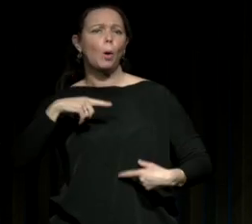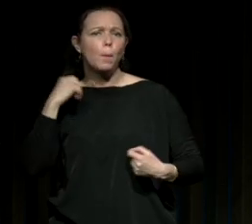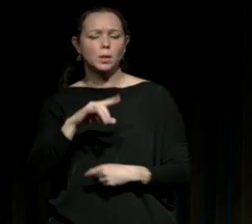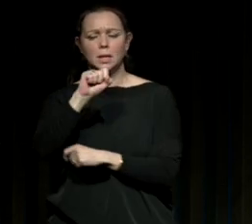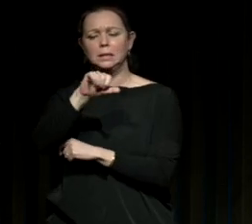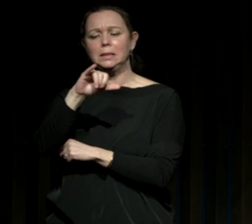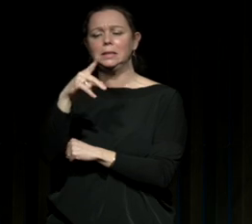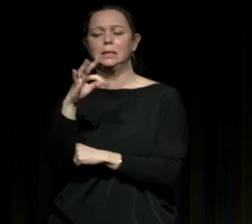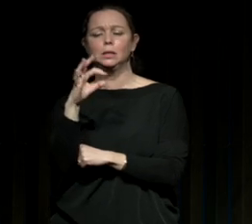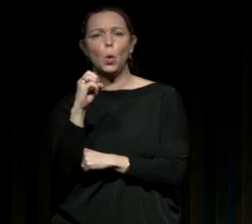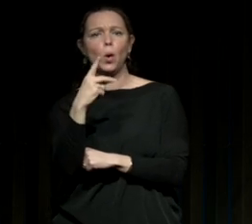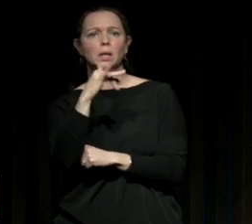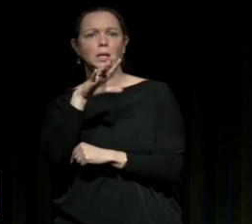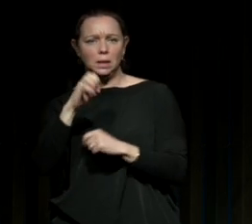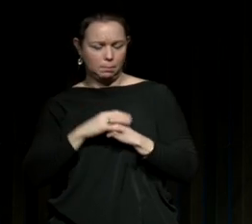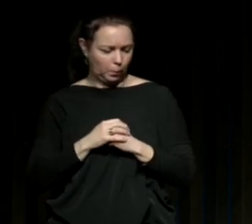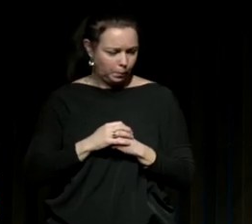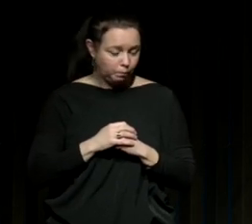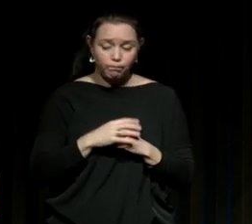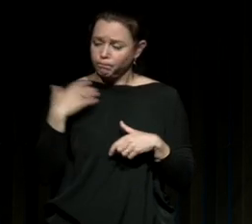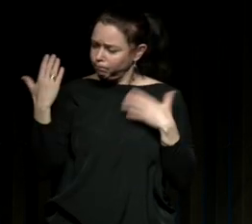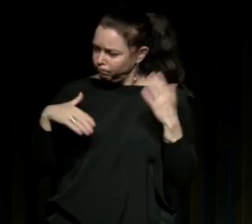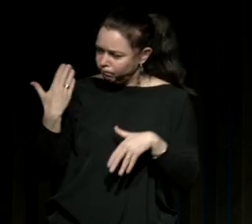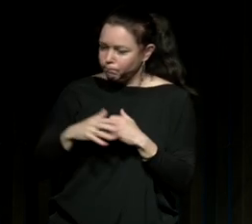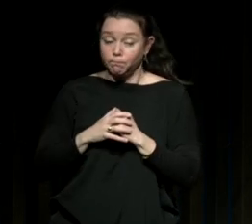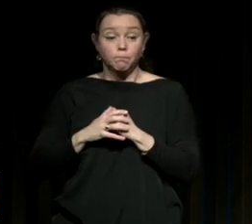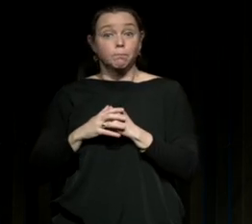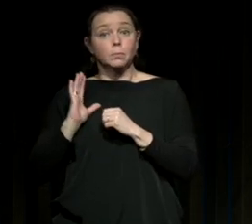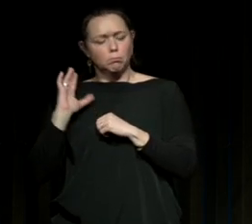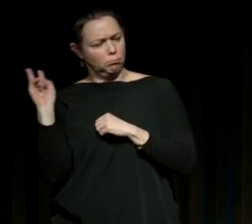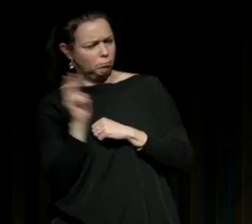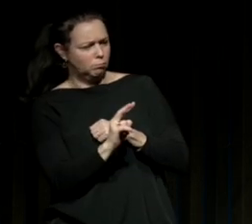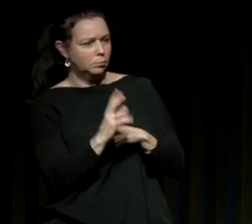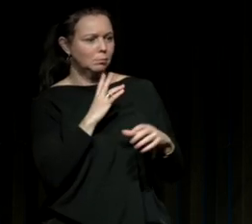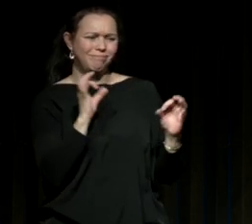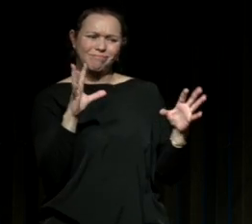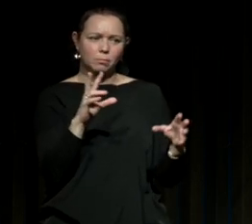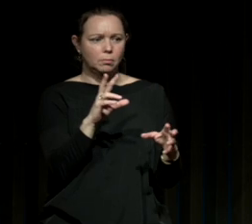adipeux et puis plus récemment on est revenue à cette fonction de réservoirs du tissu adipeux